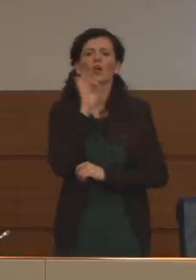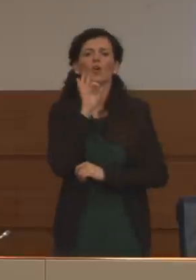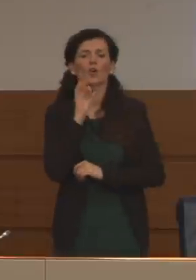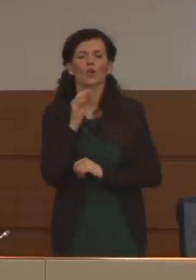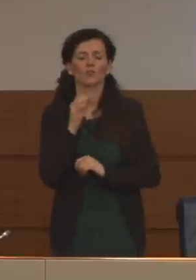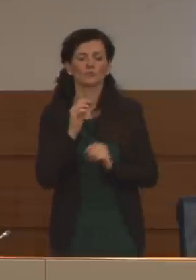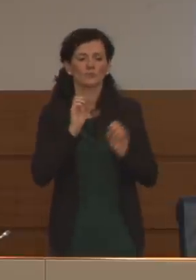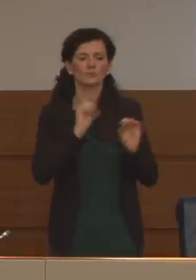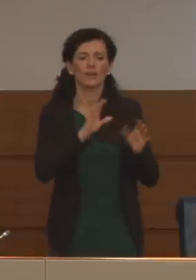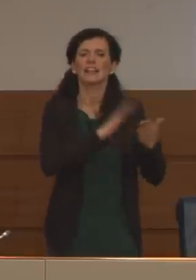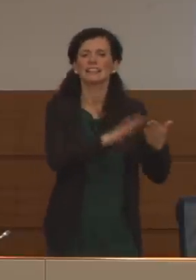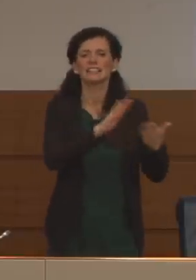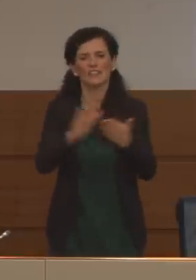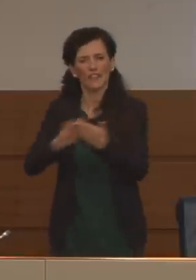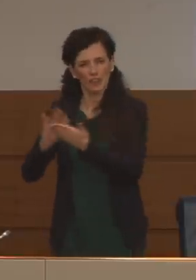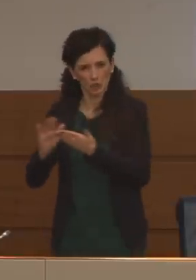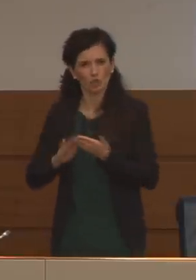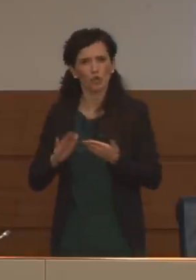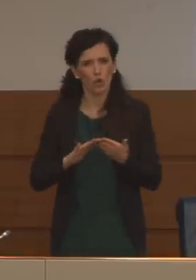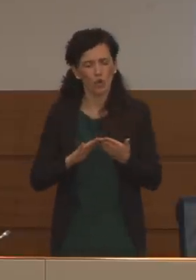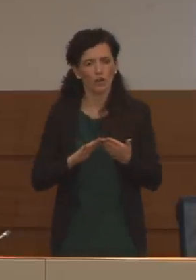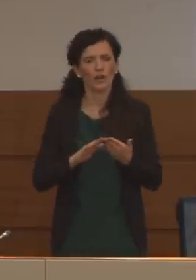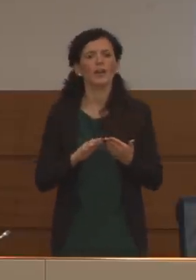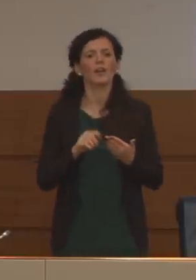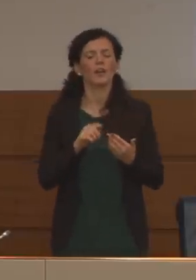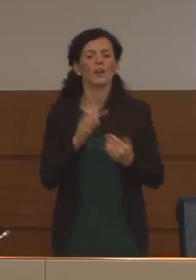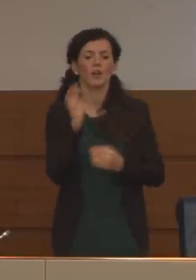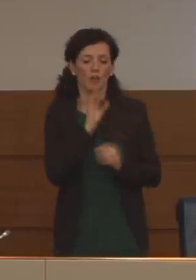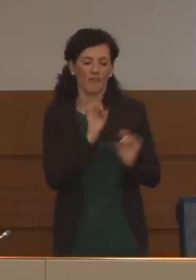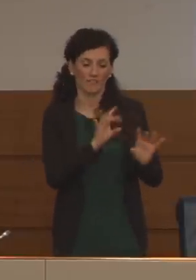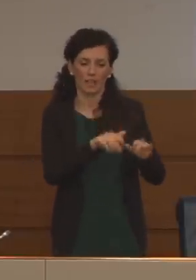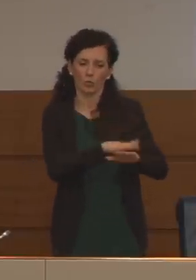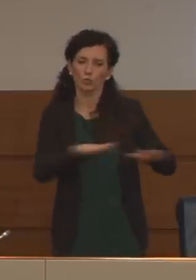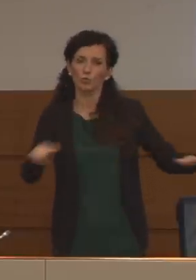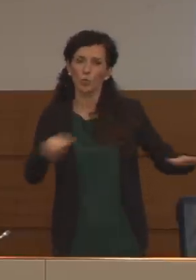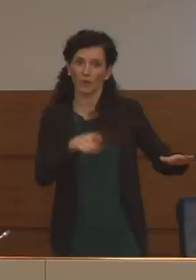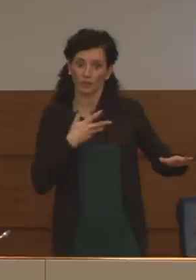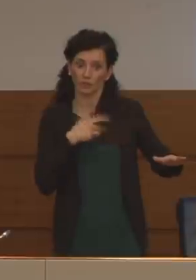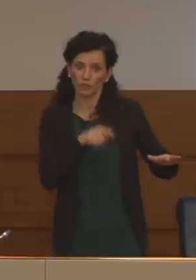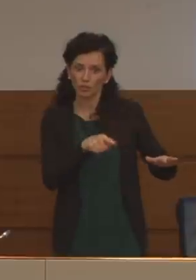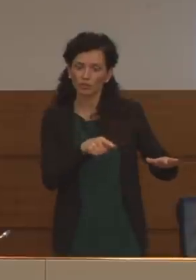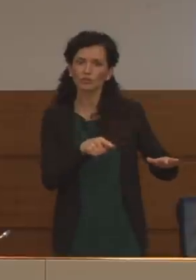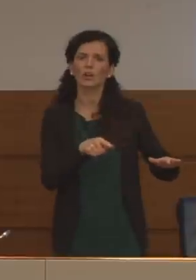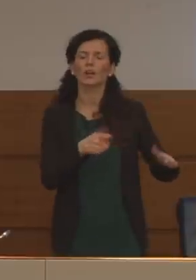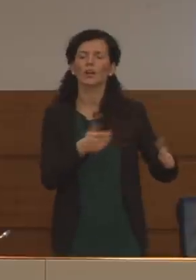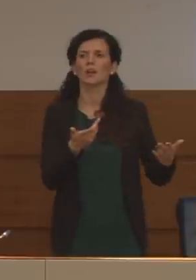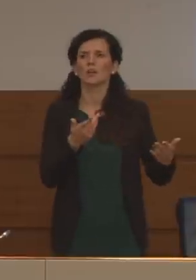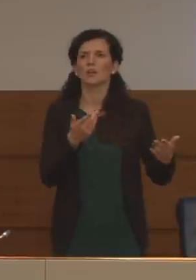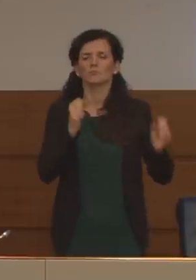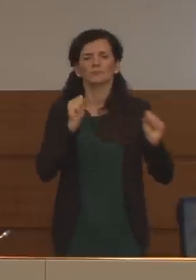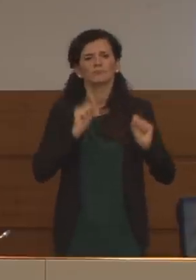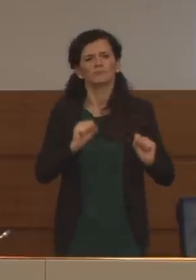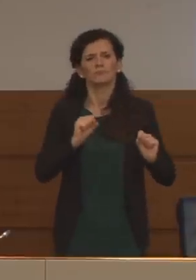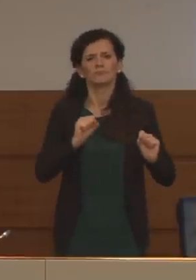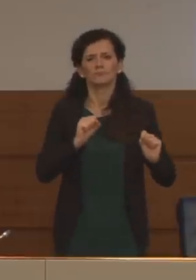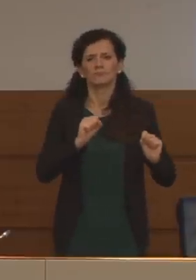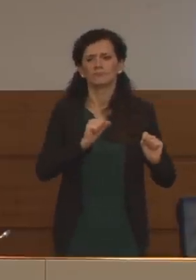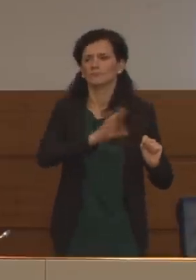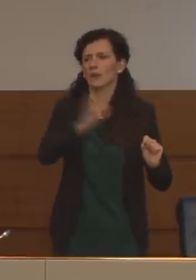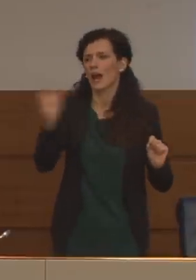di disinfezione, non vengano esposti a tutta una serie di elementi come